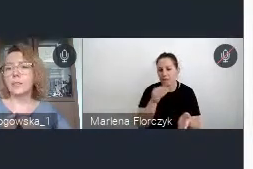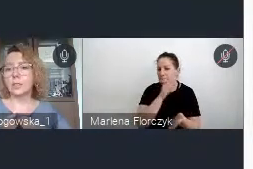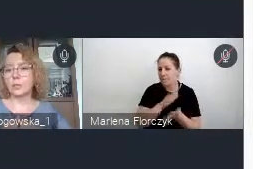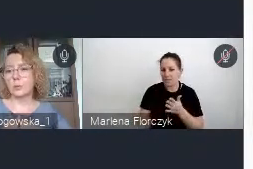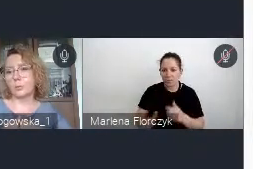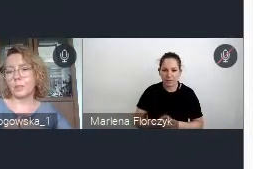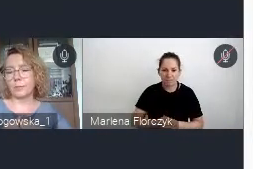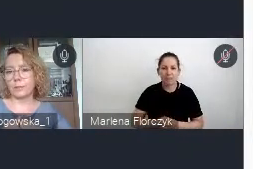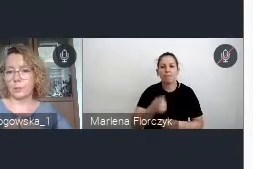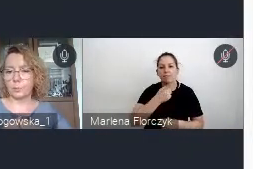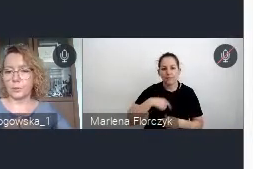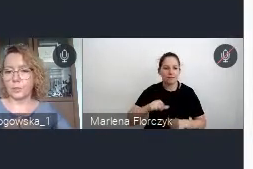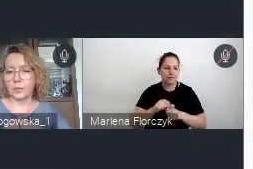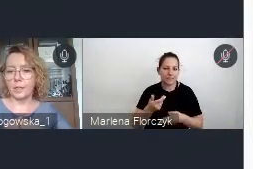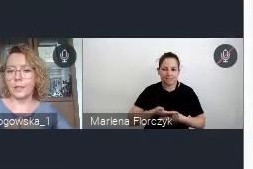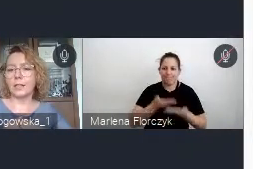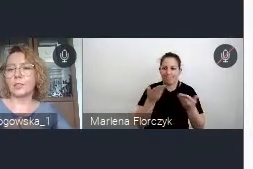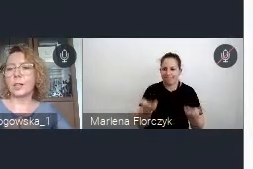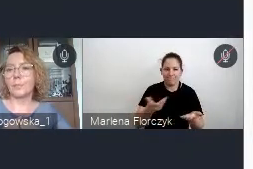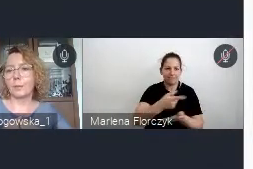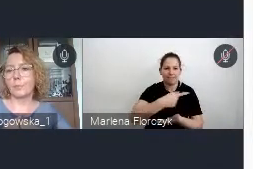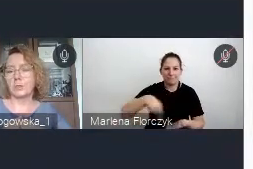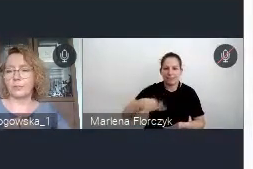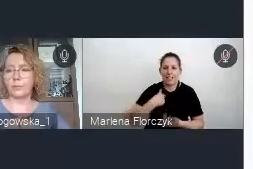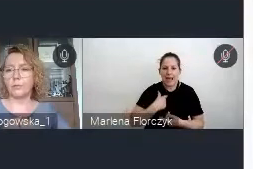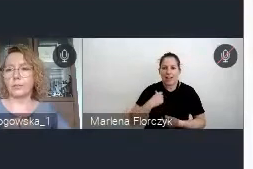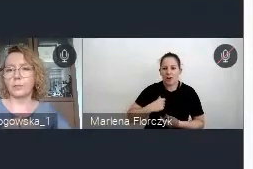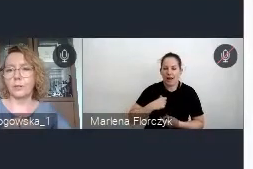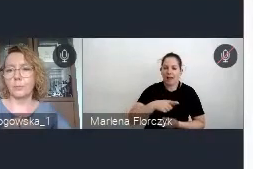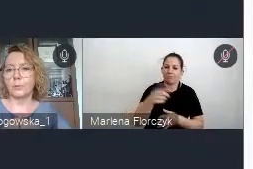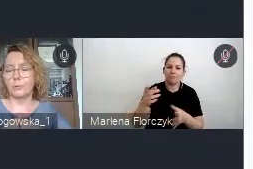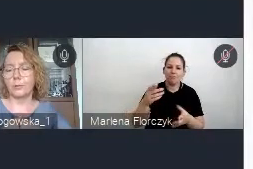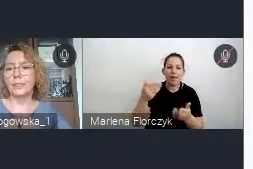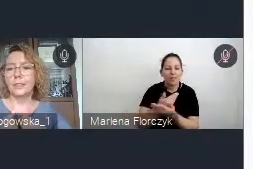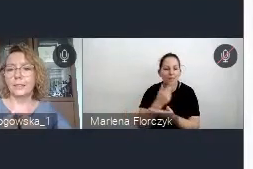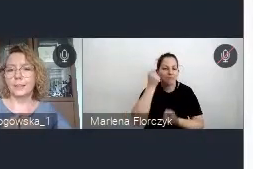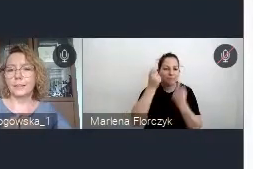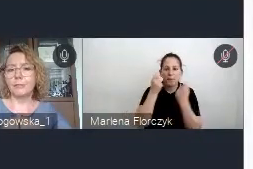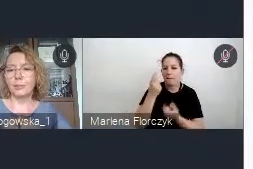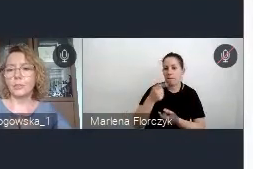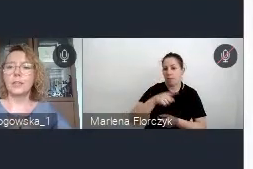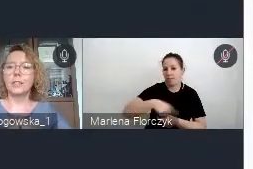Jesteśmy do państwa dyspozycji. Ja czekam na państwa innowacyjne pomysły na wnioski.